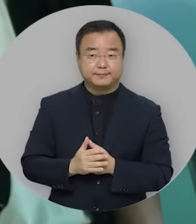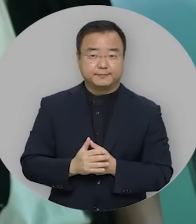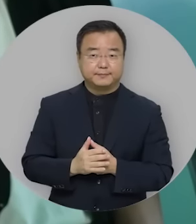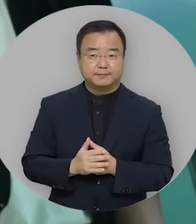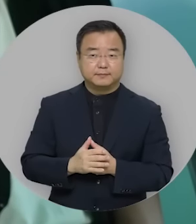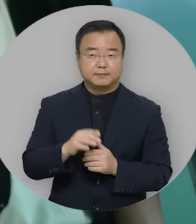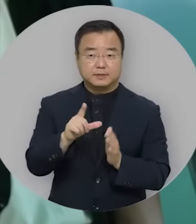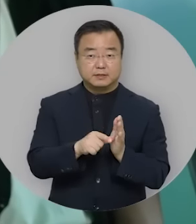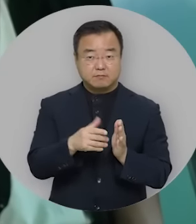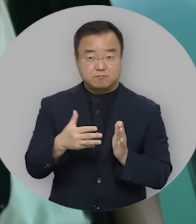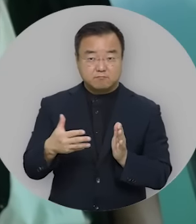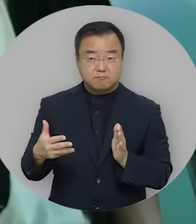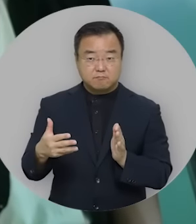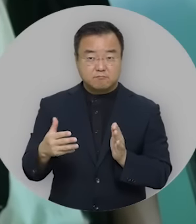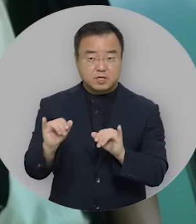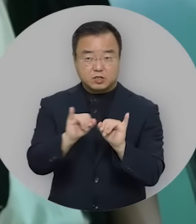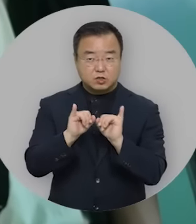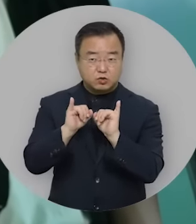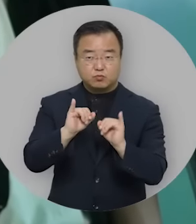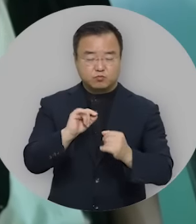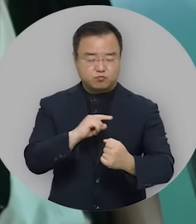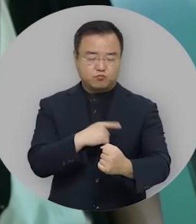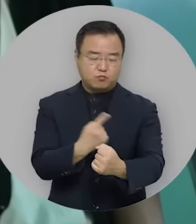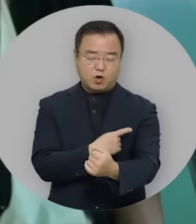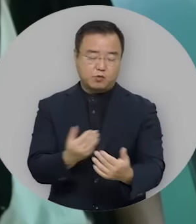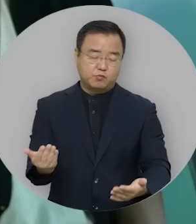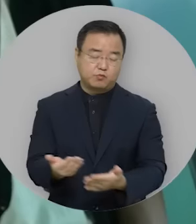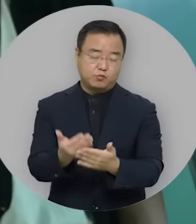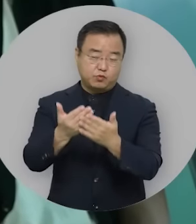갈수록 드론 실력이 느는 것 같습니다.